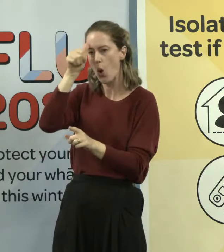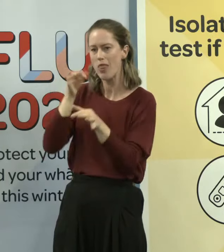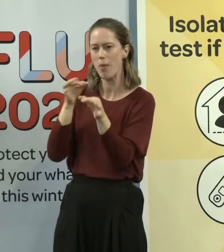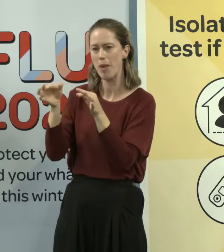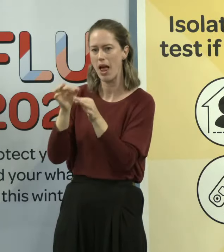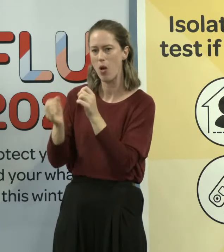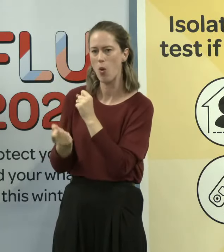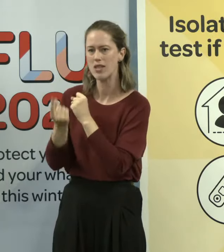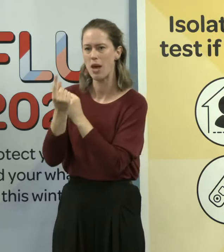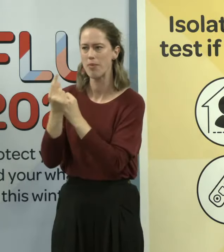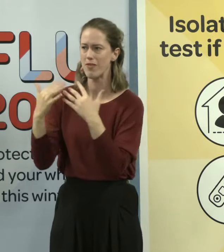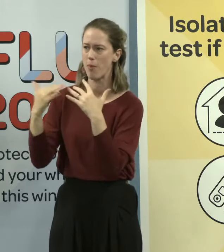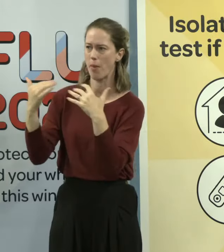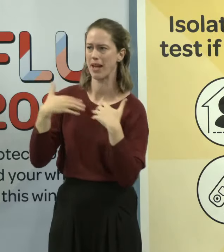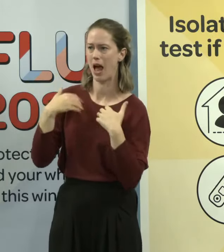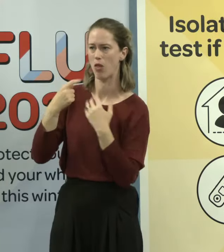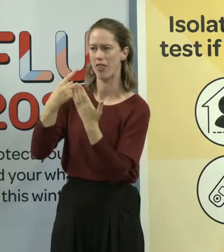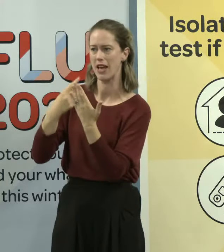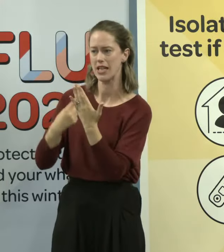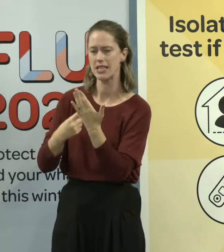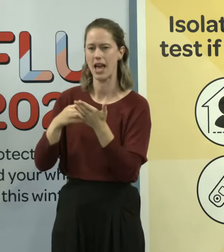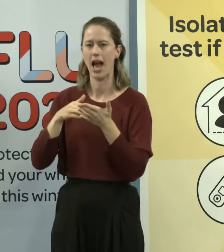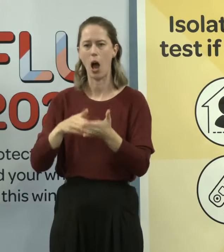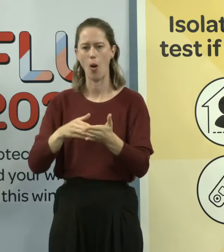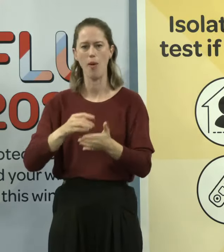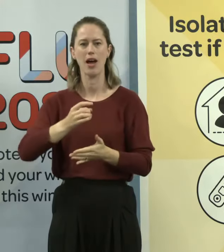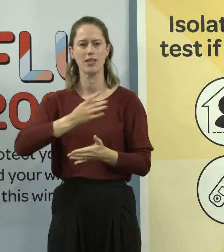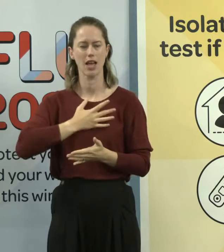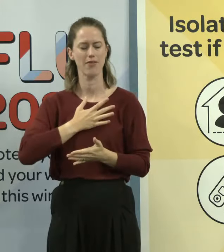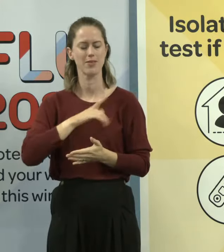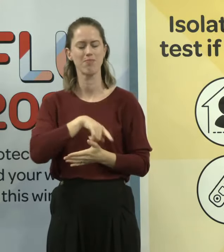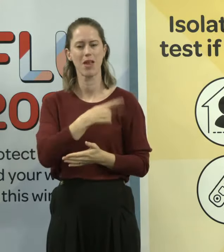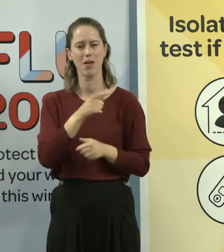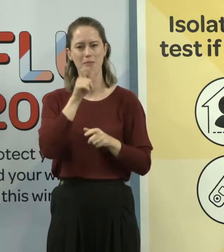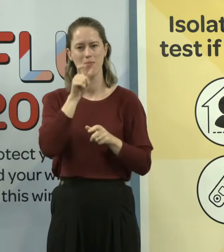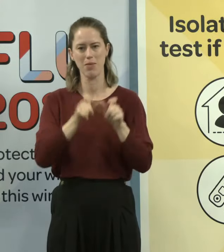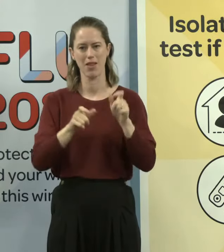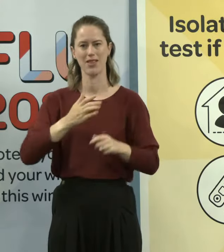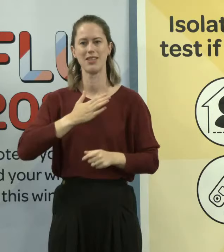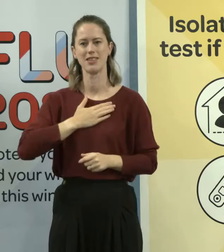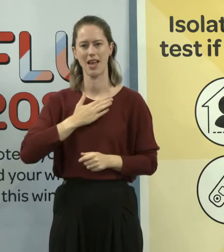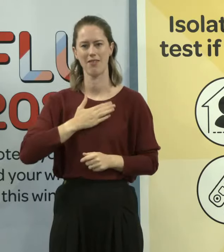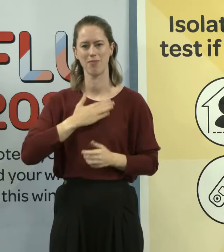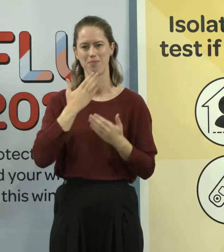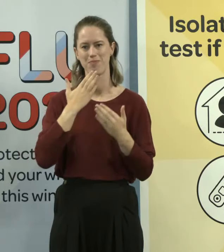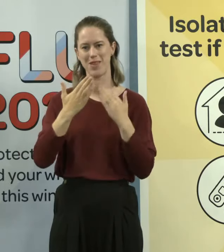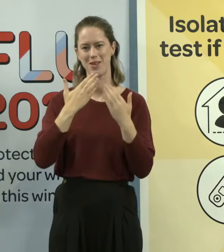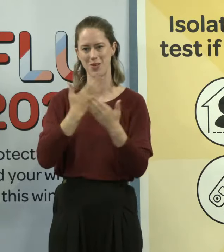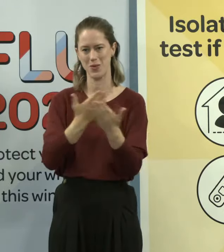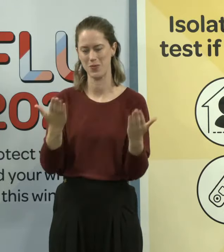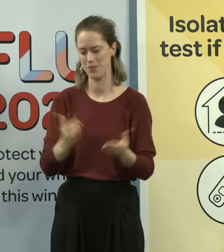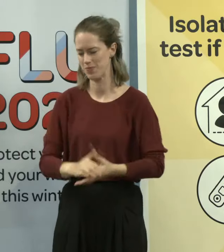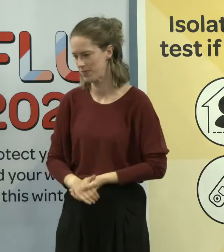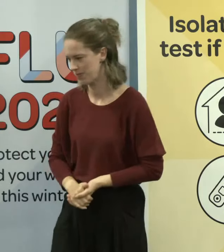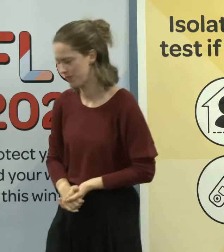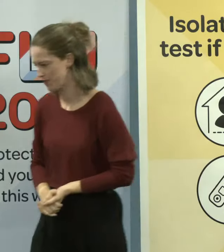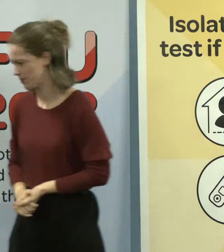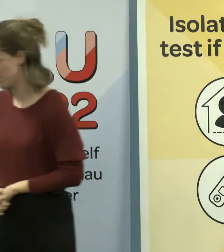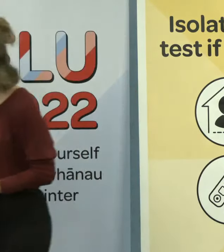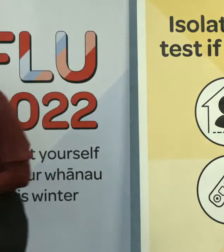hunga panui, mo to whanui te kapinga puta noa i te mate urutaru. Te awhina ki te